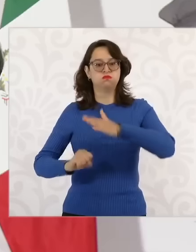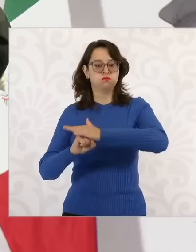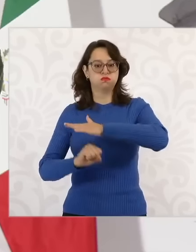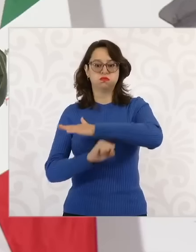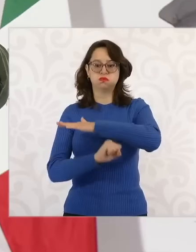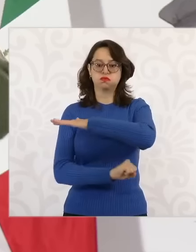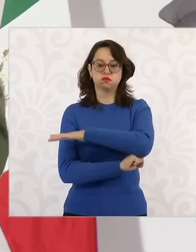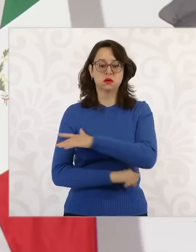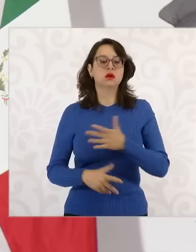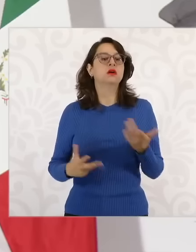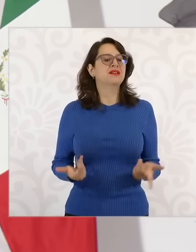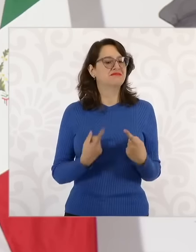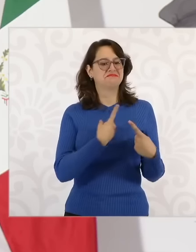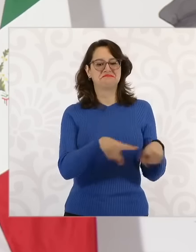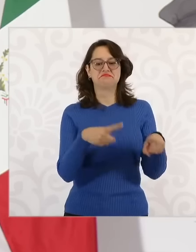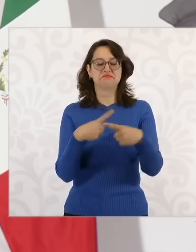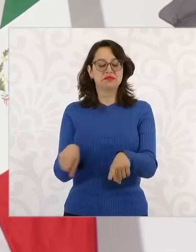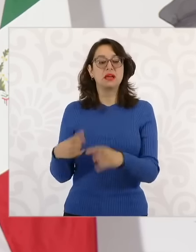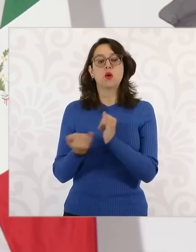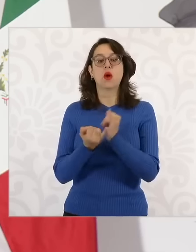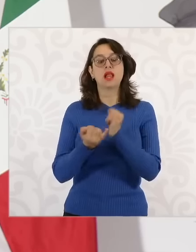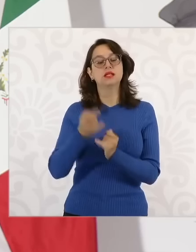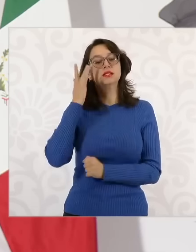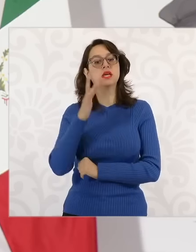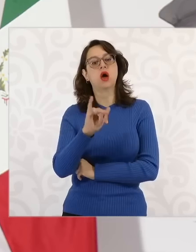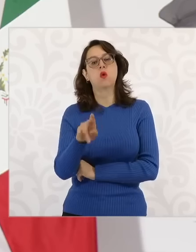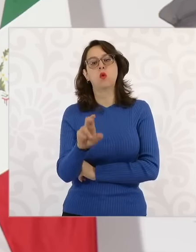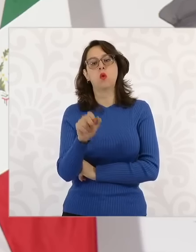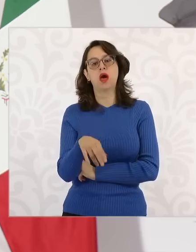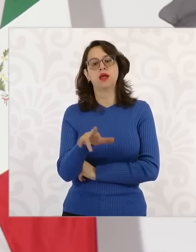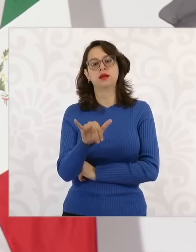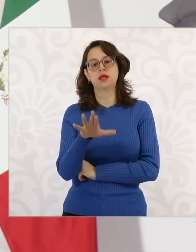Ya estamos en en la estación de San Juan de Río construyendo construyendo la cimentación y las